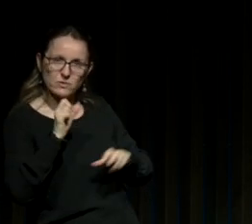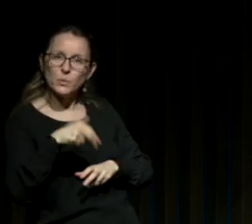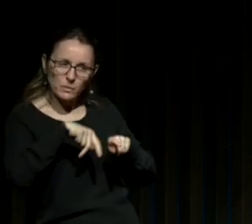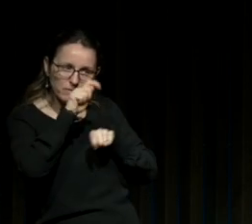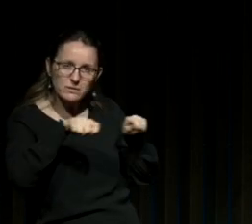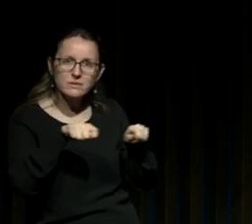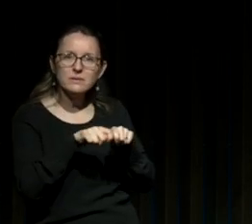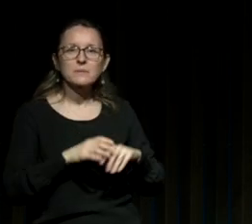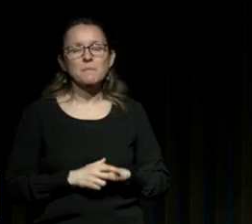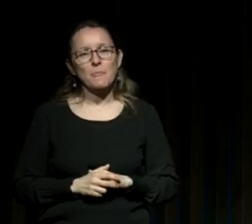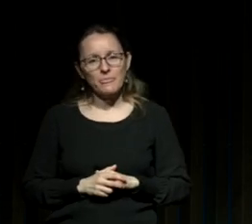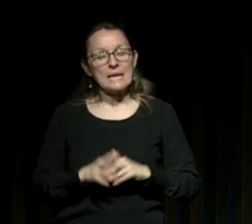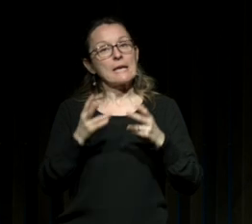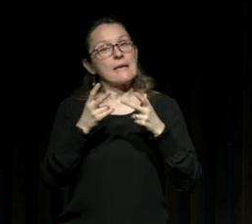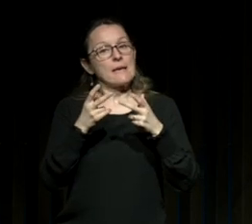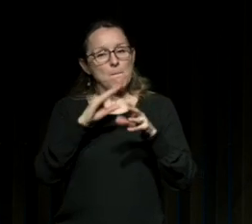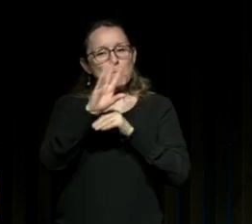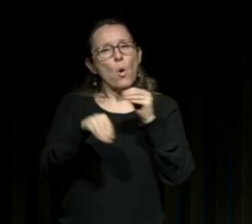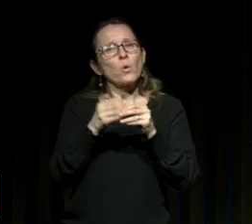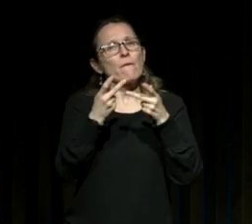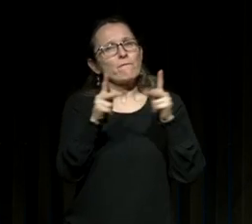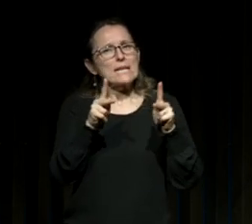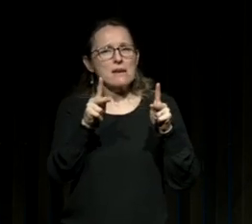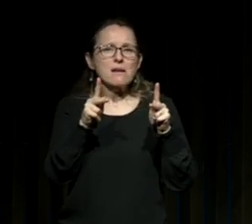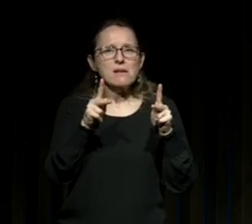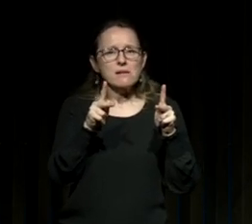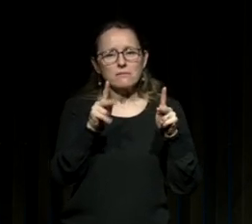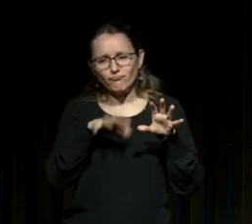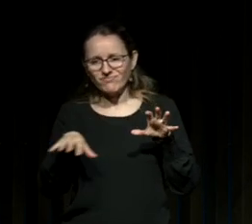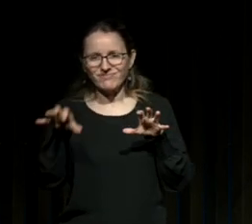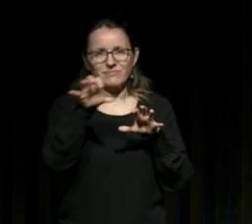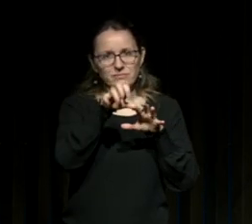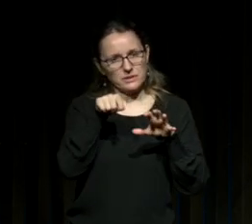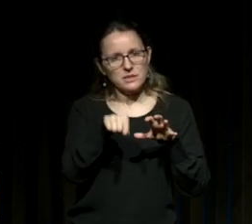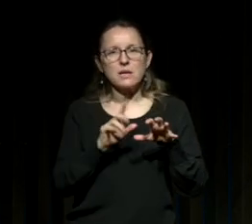différentes villes du monde où aucun 21 qui se met en place je pense que c'est important d'avoir